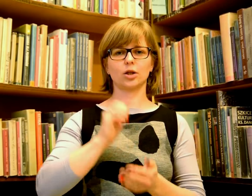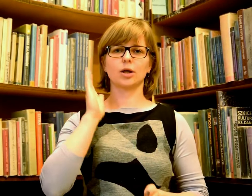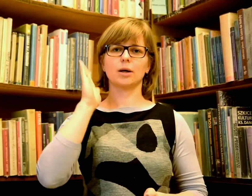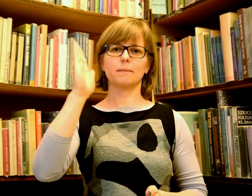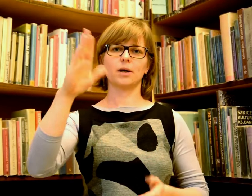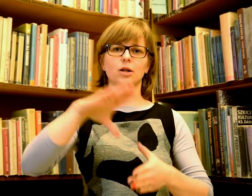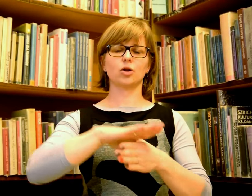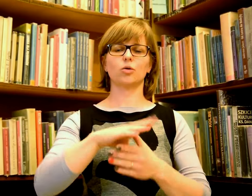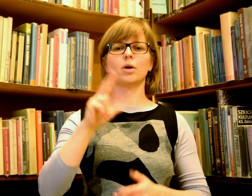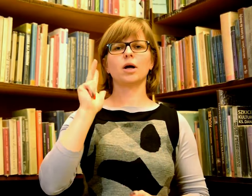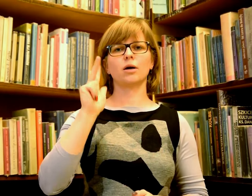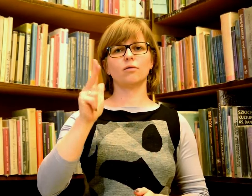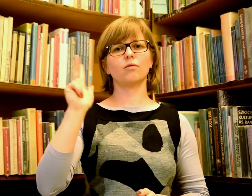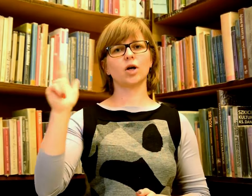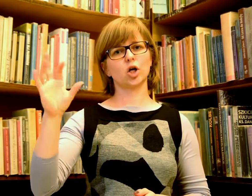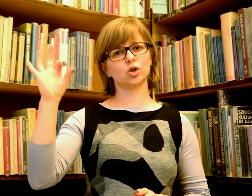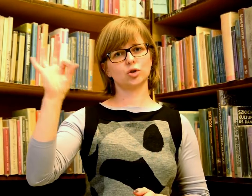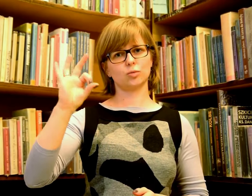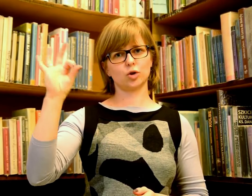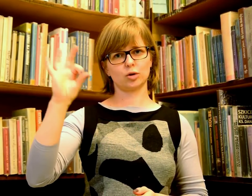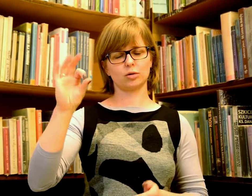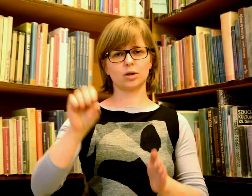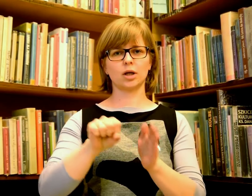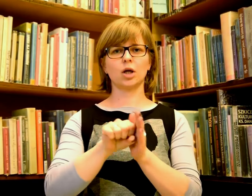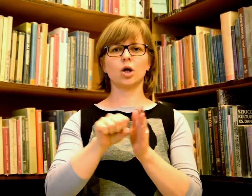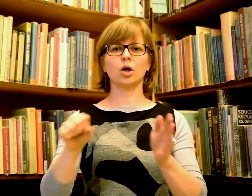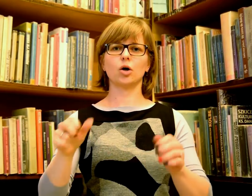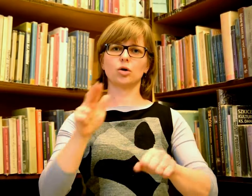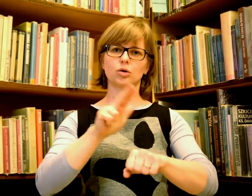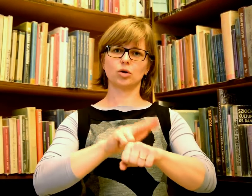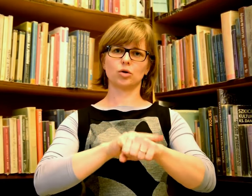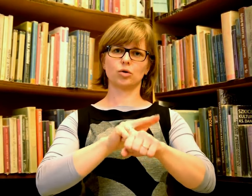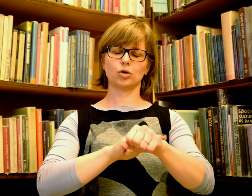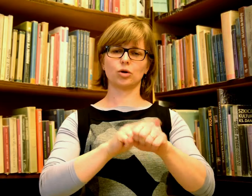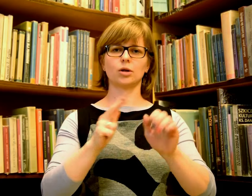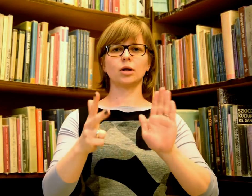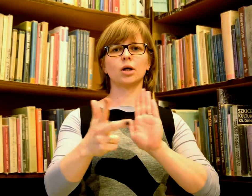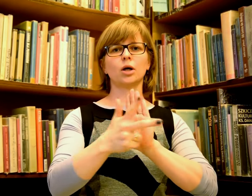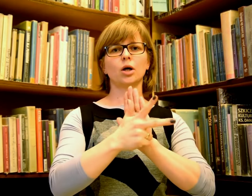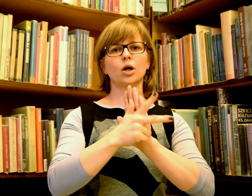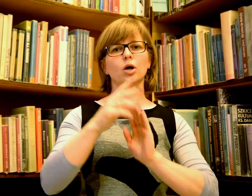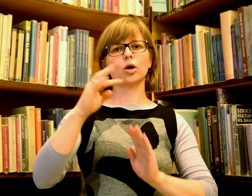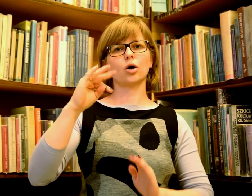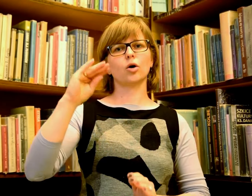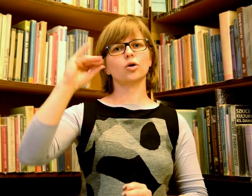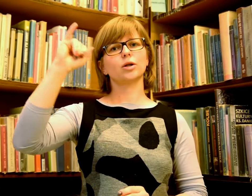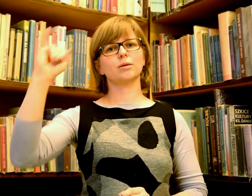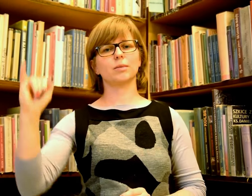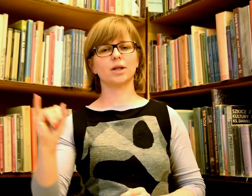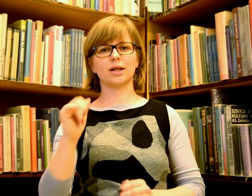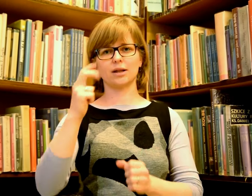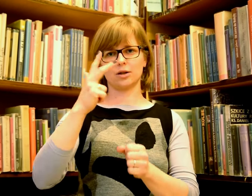Zajęcia będą odbywały się w każdą środę od godz. 18.30.